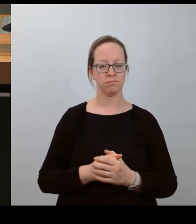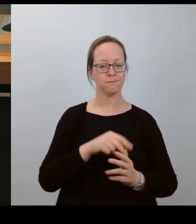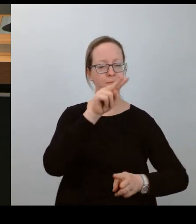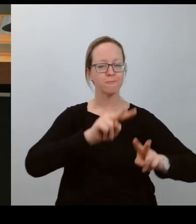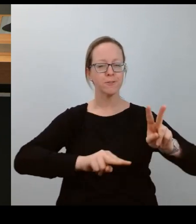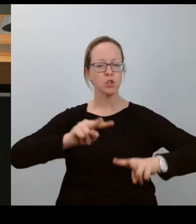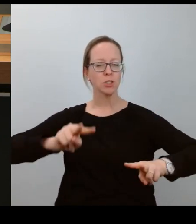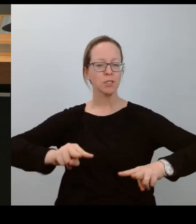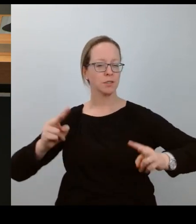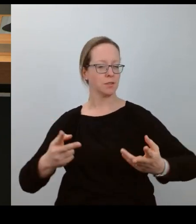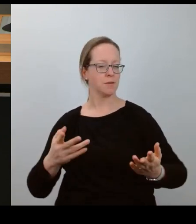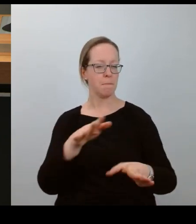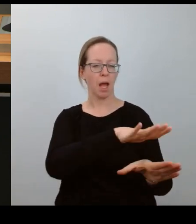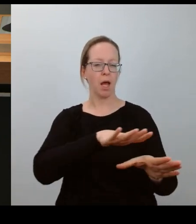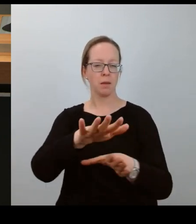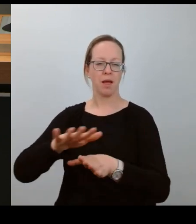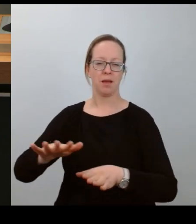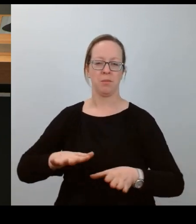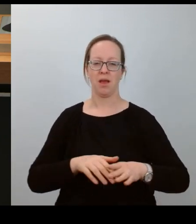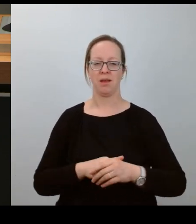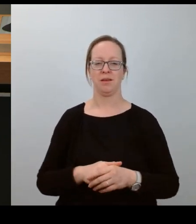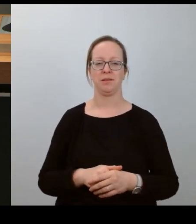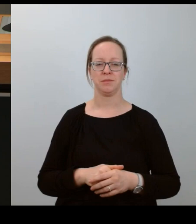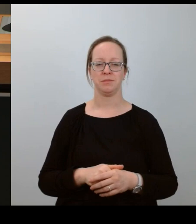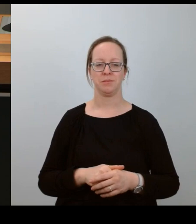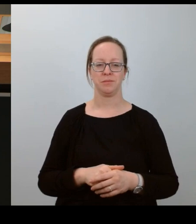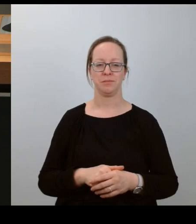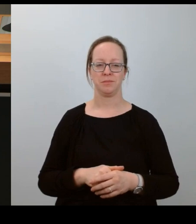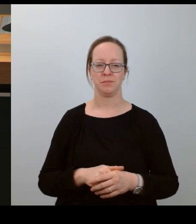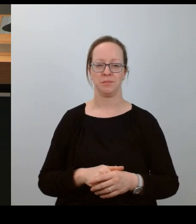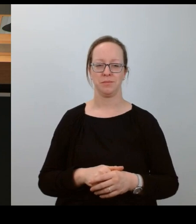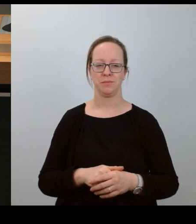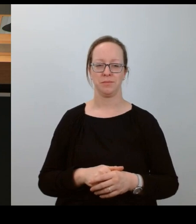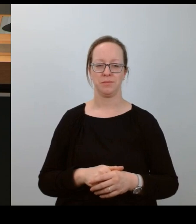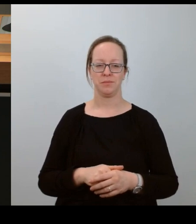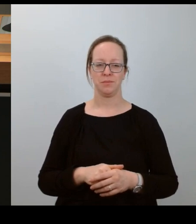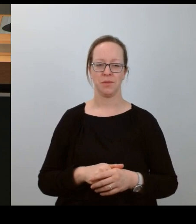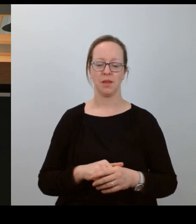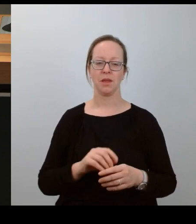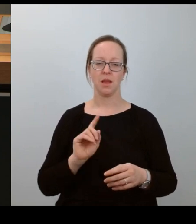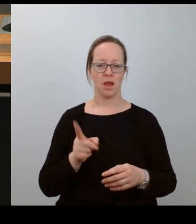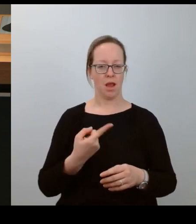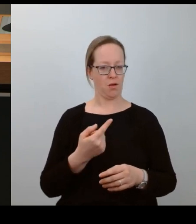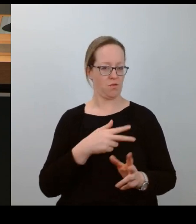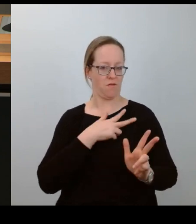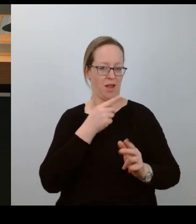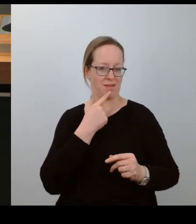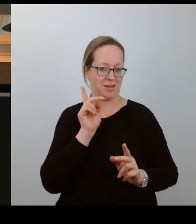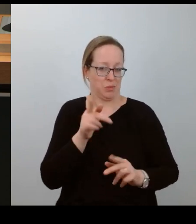Kleingartenflächensicherungsge- setz aus haben wir immer gesagt. es, gibt eine Ausnahme, wo wir sagen, da wäre